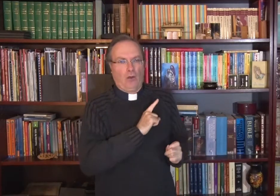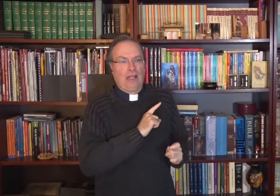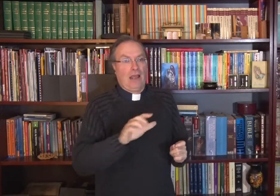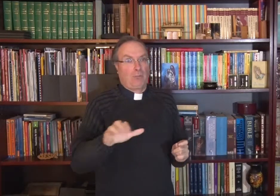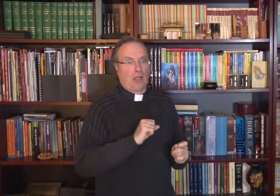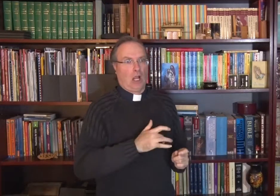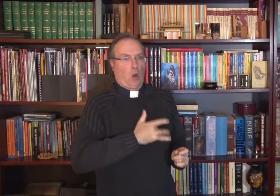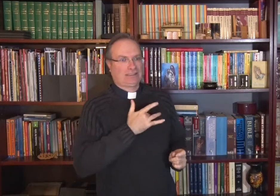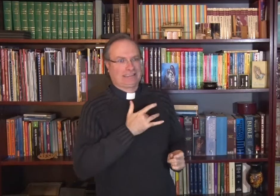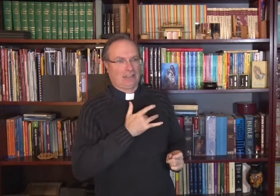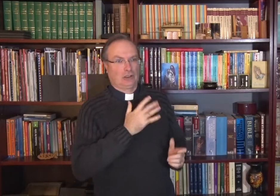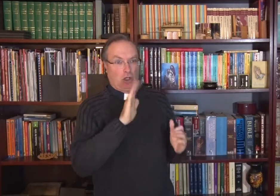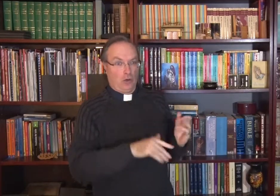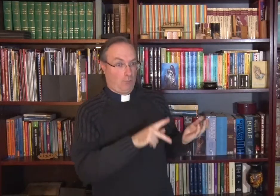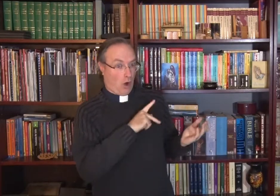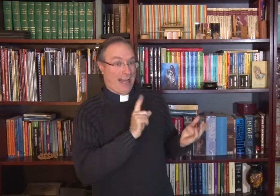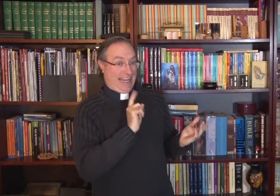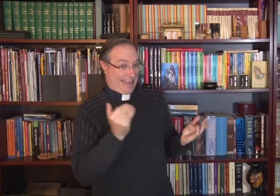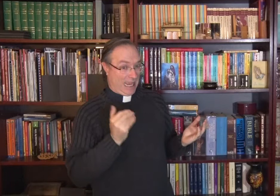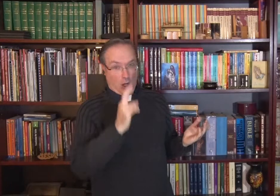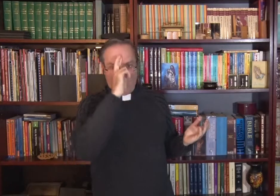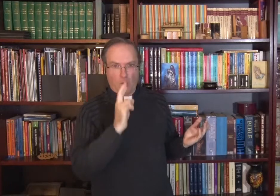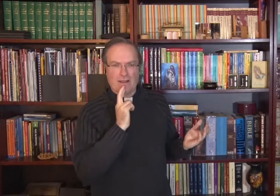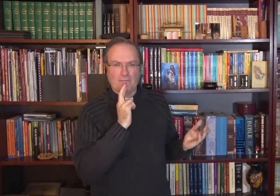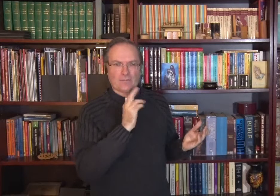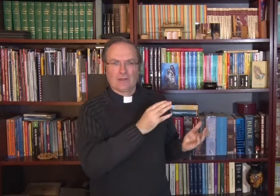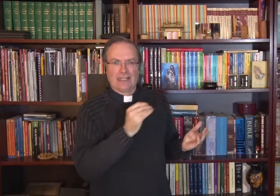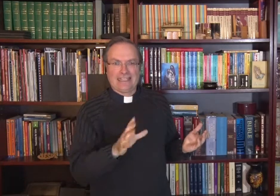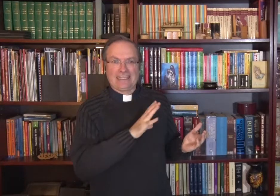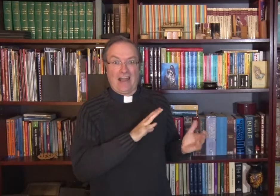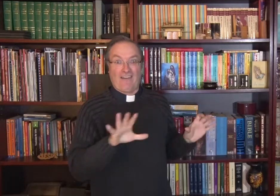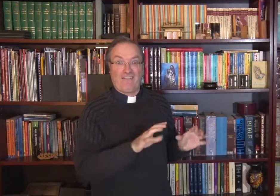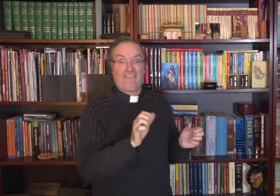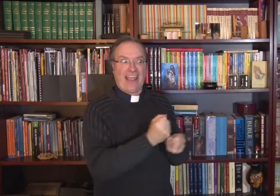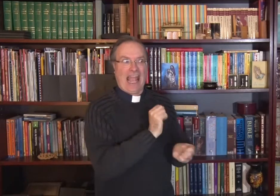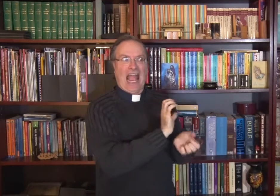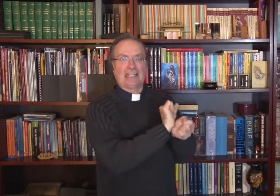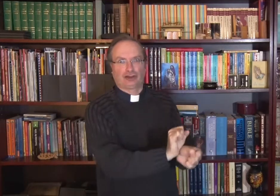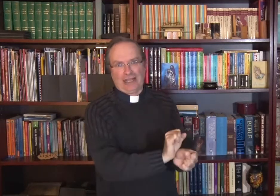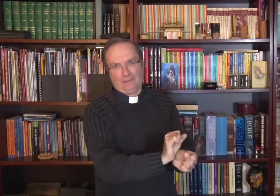en prenant conscience que Paul était romain et qu’il l’avait fait enchaîner.